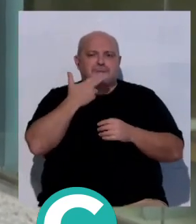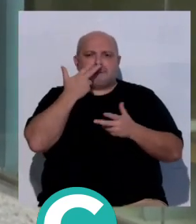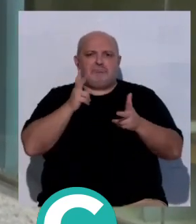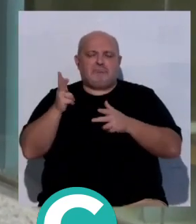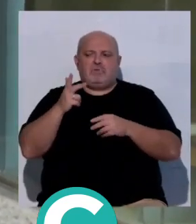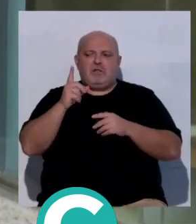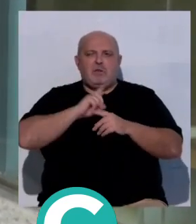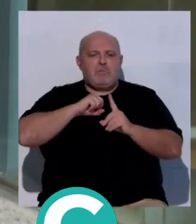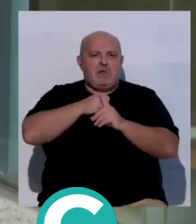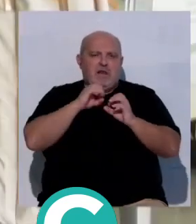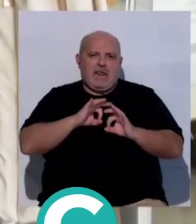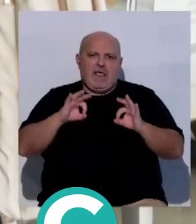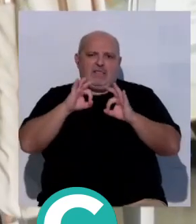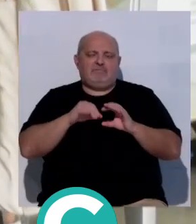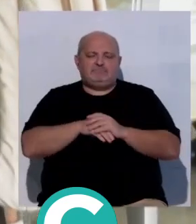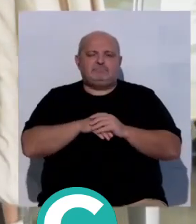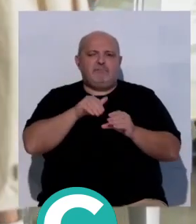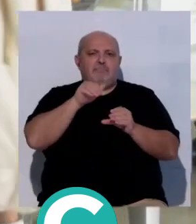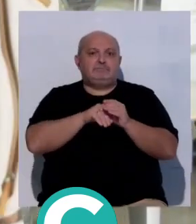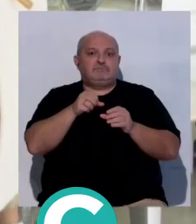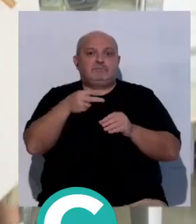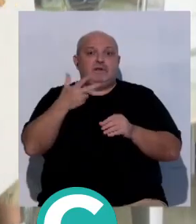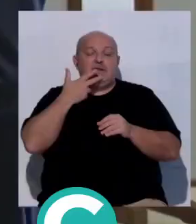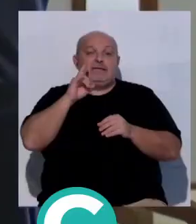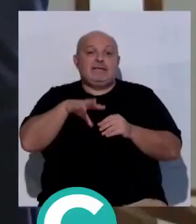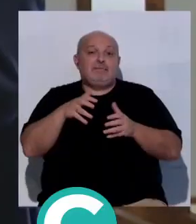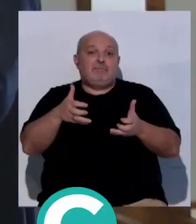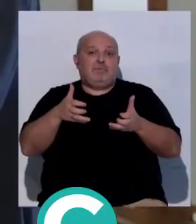momento no se han presionado ninguno tras las votaciones conoceremos los resultados Casimiro